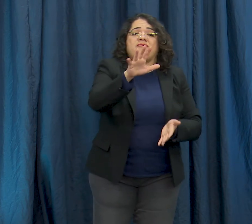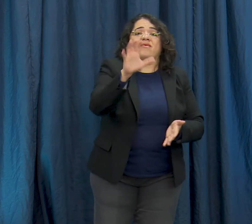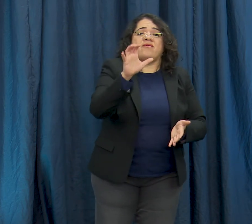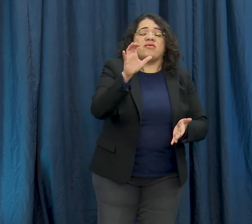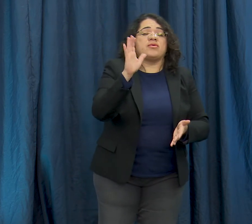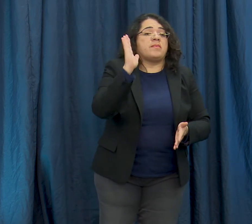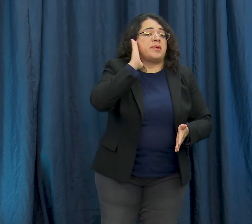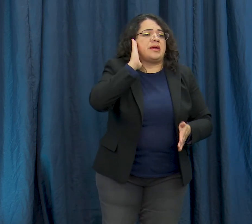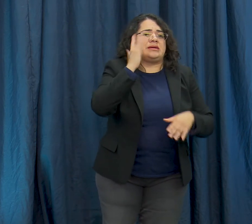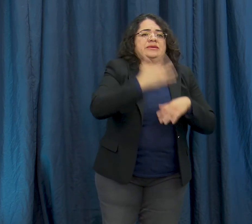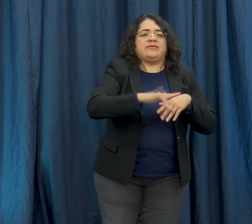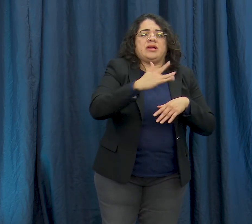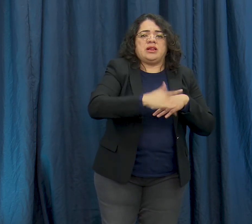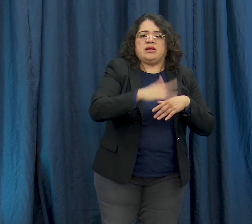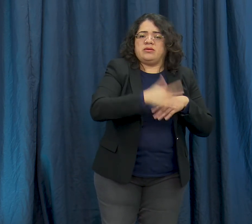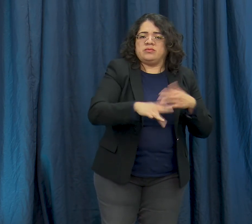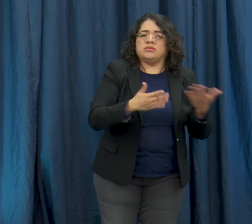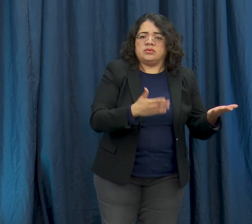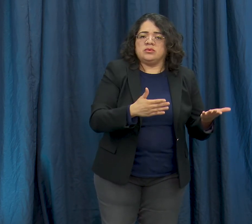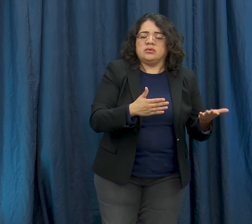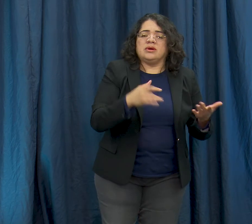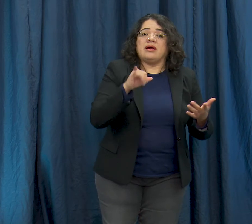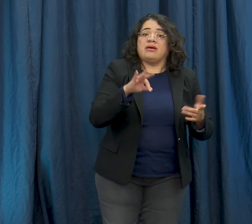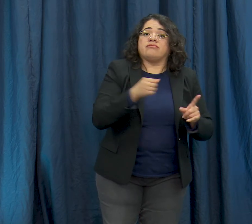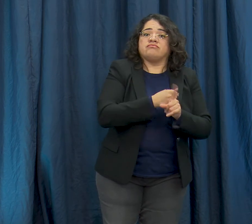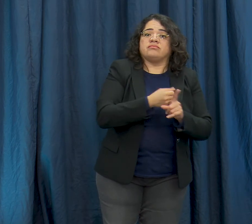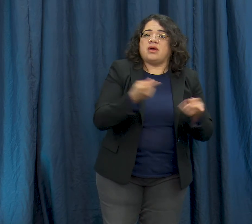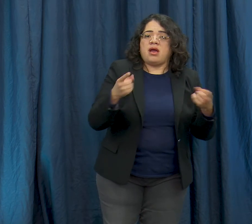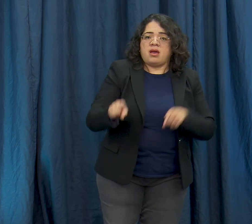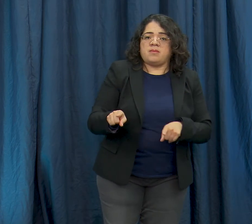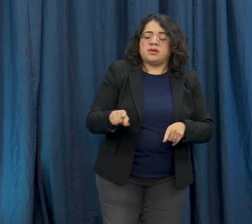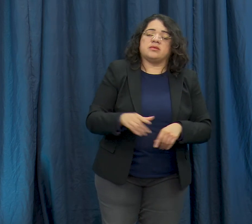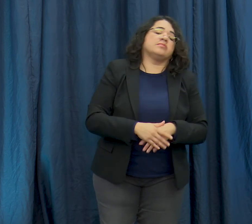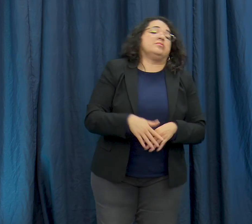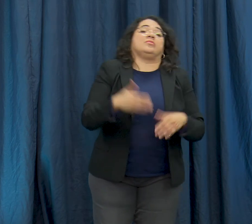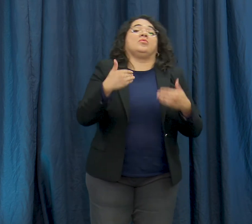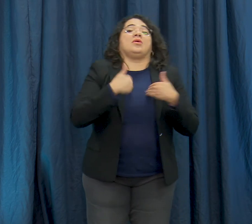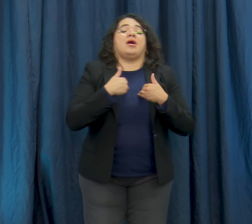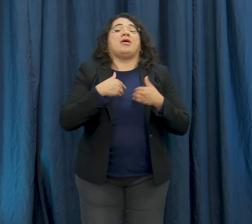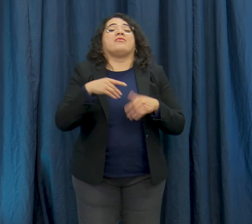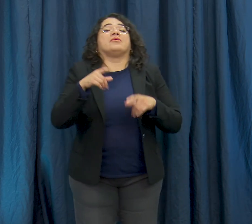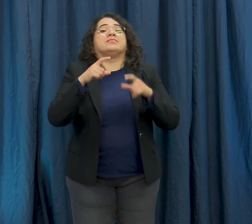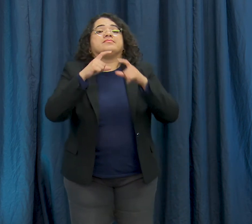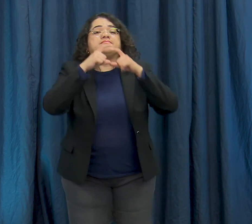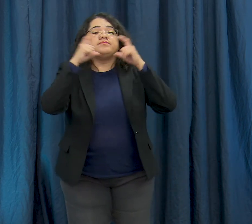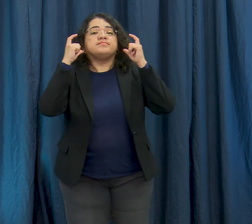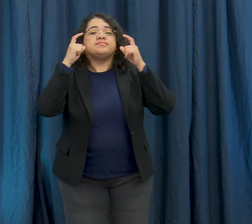a Moen tamos nuestros su see me n toe de equipo de personal hasta el punto que